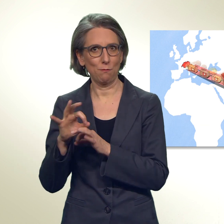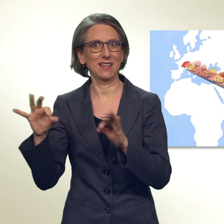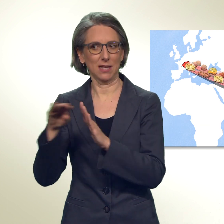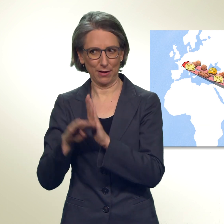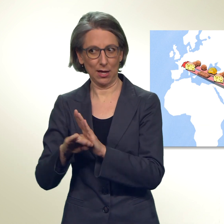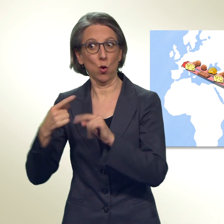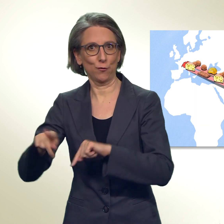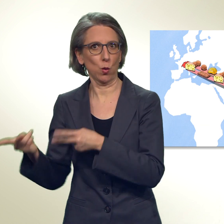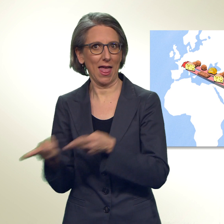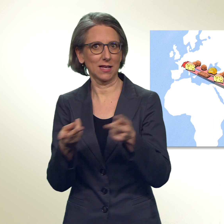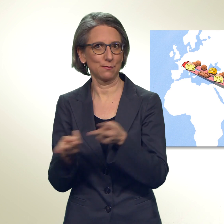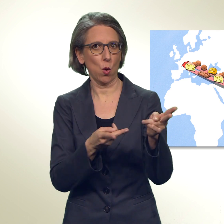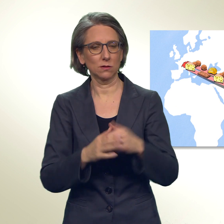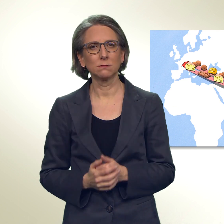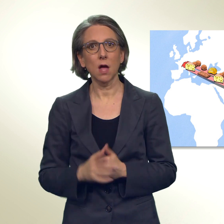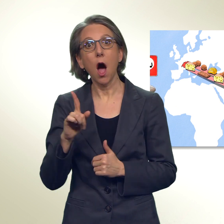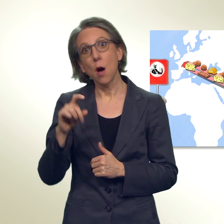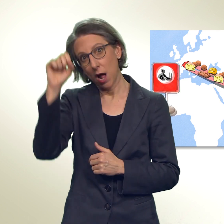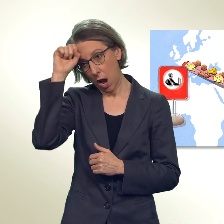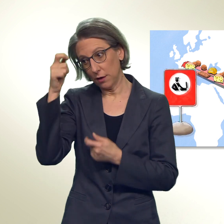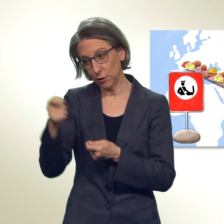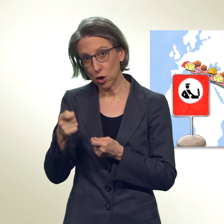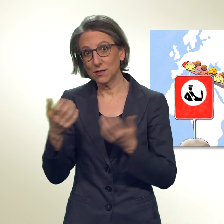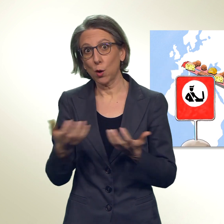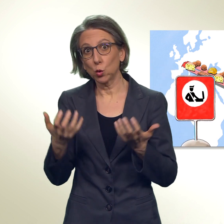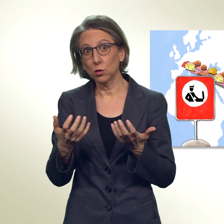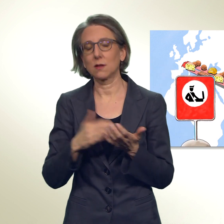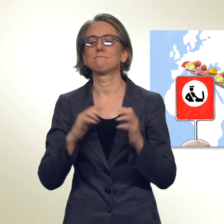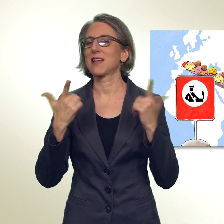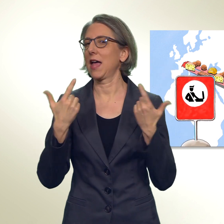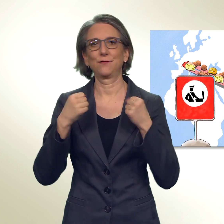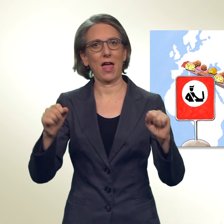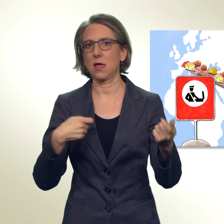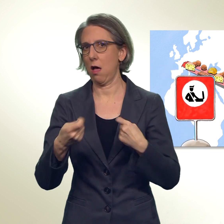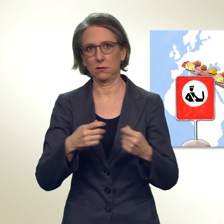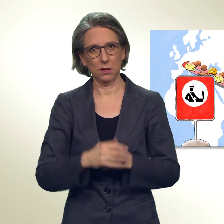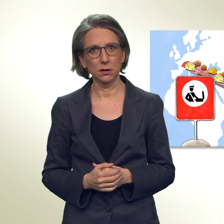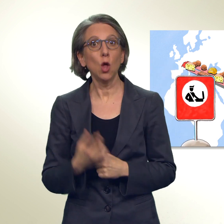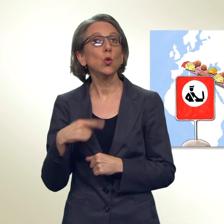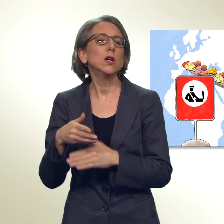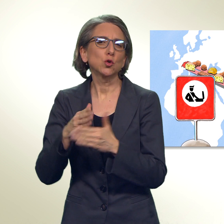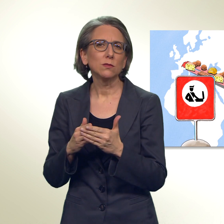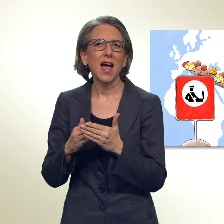Für Landwirtschaftsprodukte wird es keinen Freihandel geben — sondern nur einen teilweisen Zollabbau.